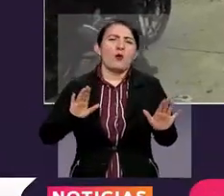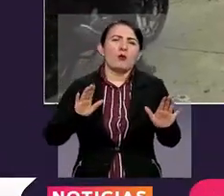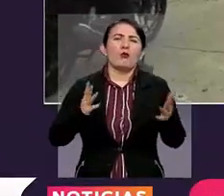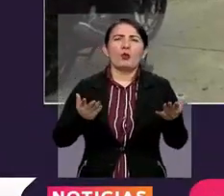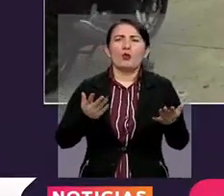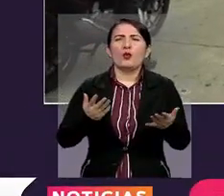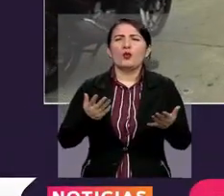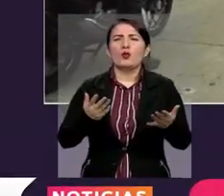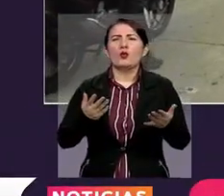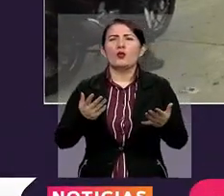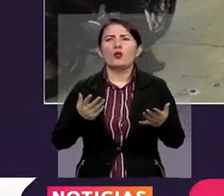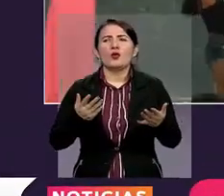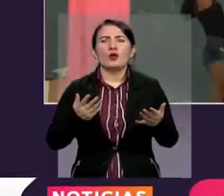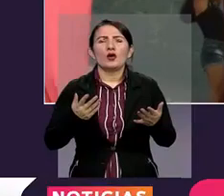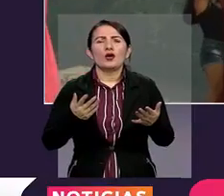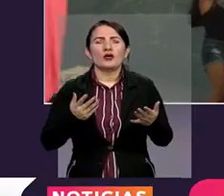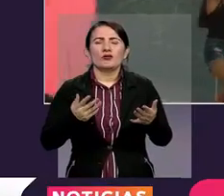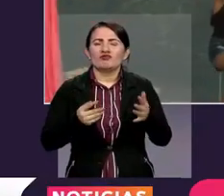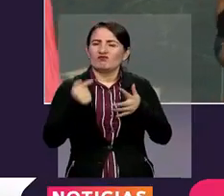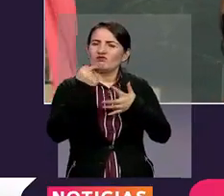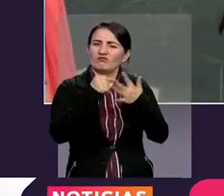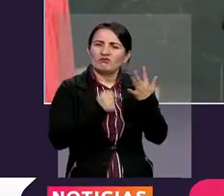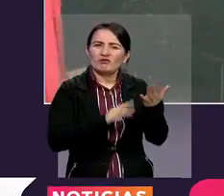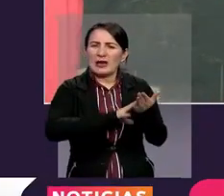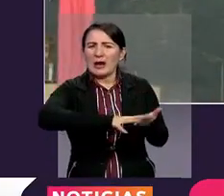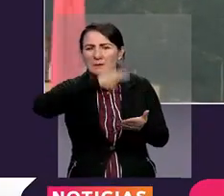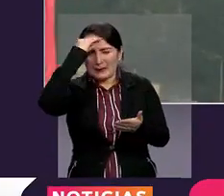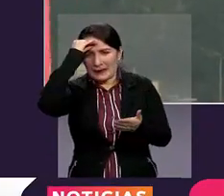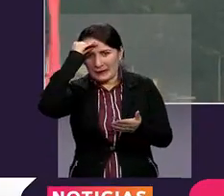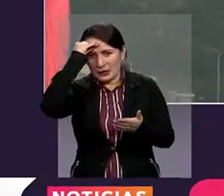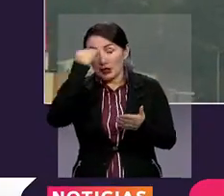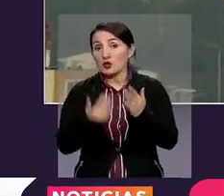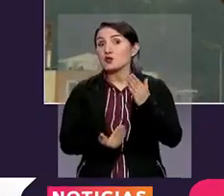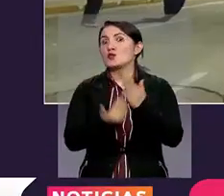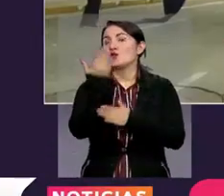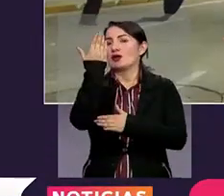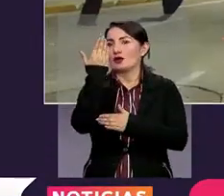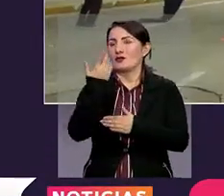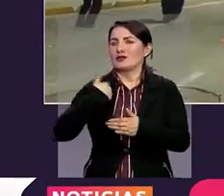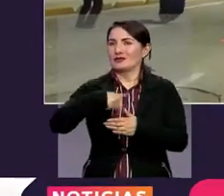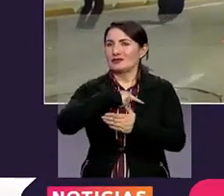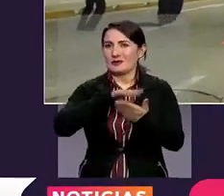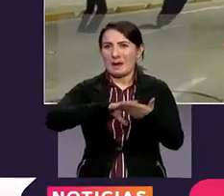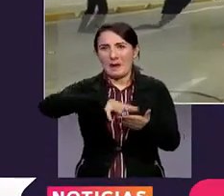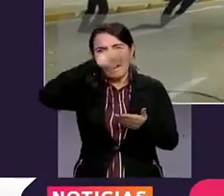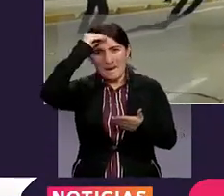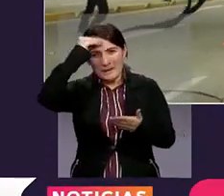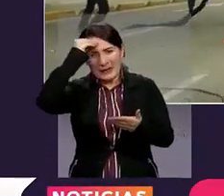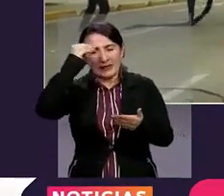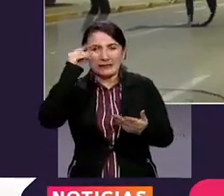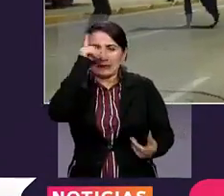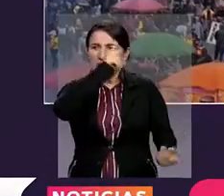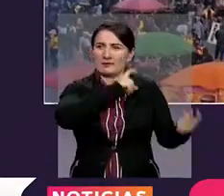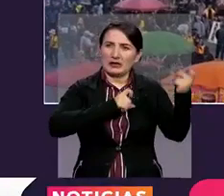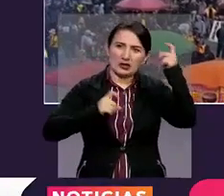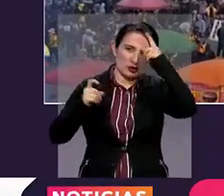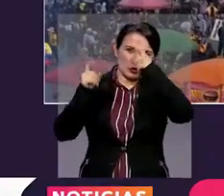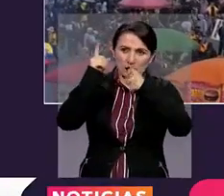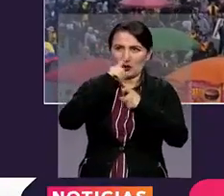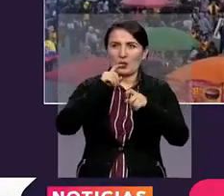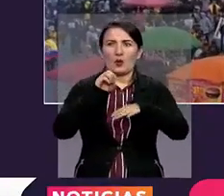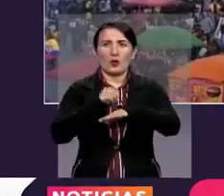APRENDIZAJES DESPUéS DE UN AñO